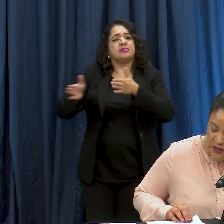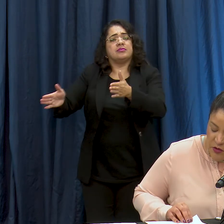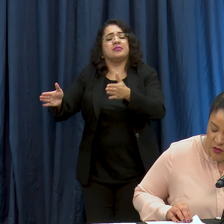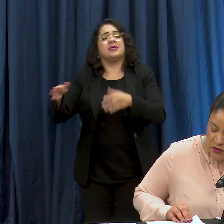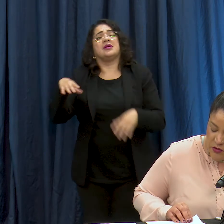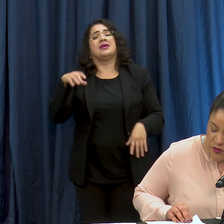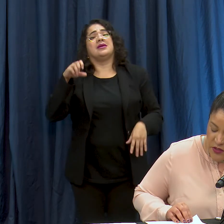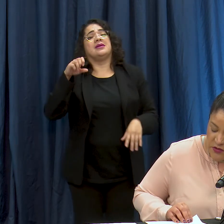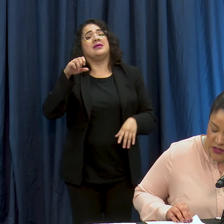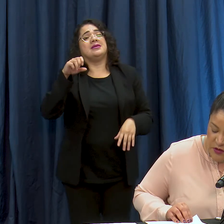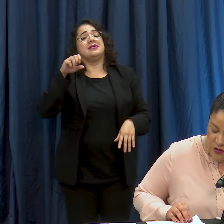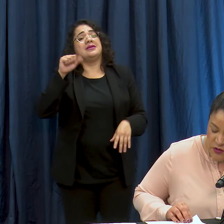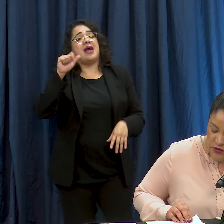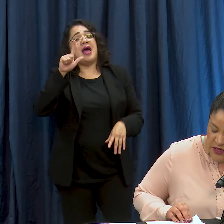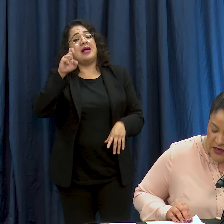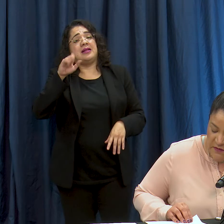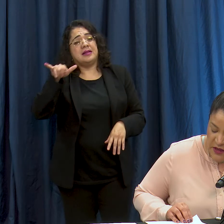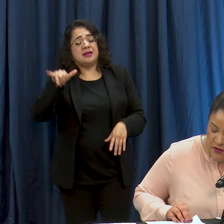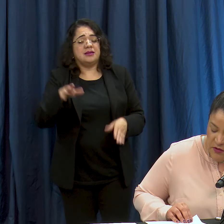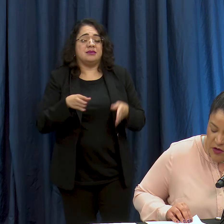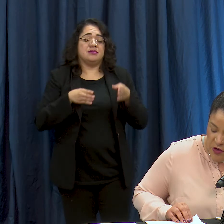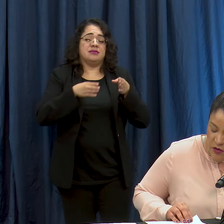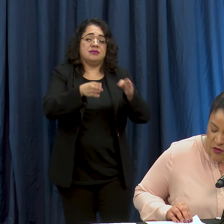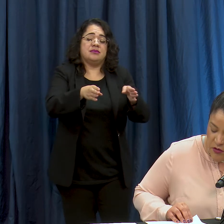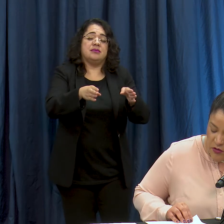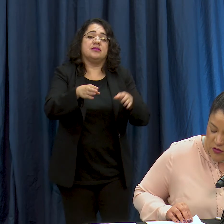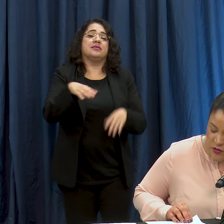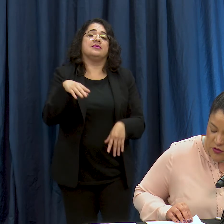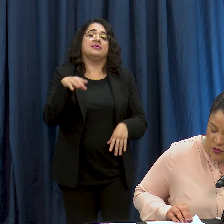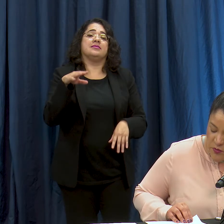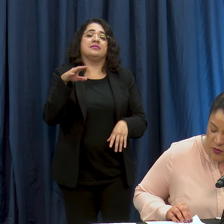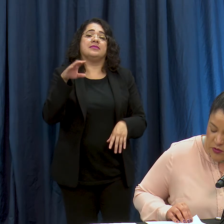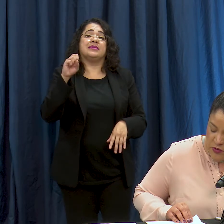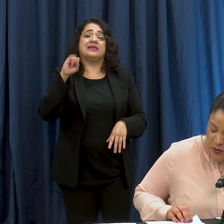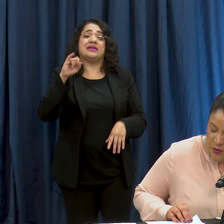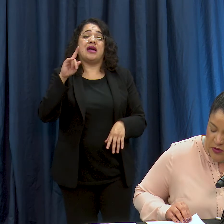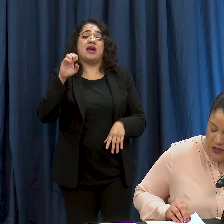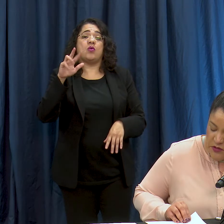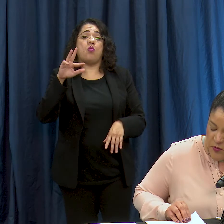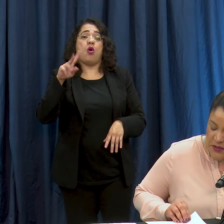todos los sueños de negocios que habla doe con nosotros por su support a supe